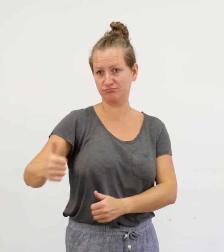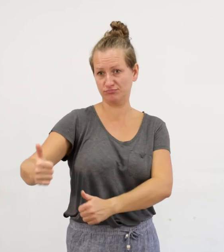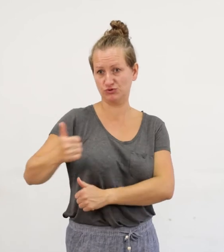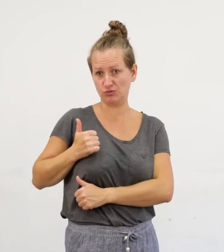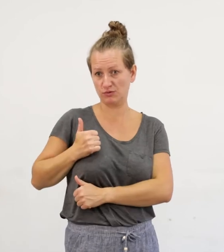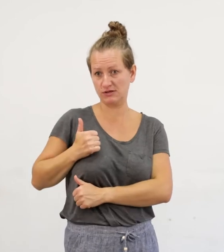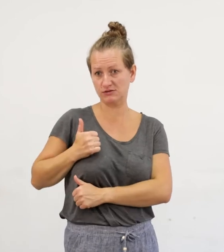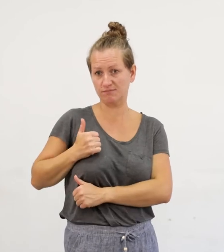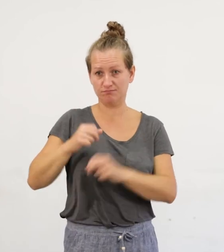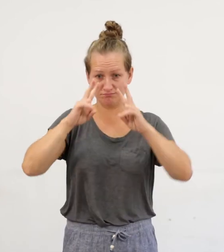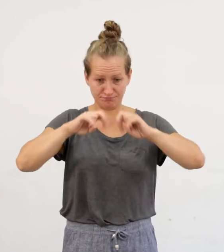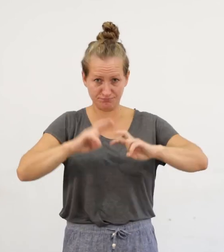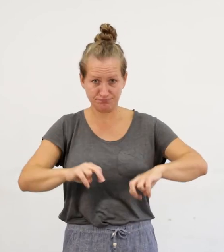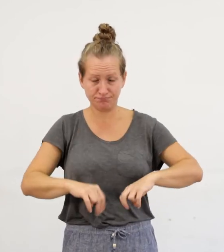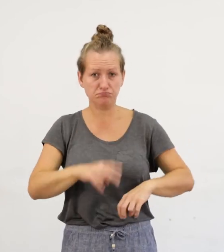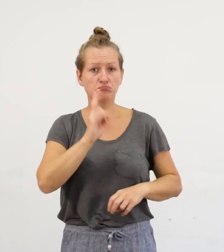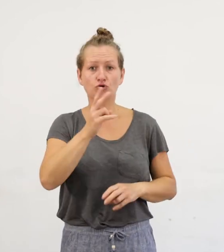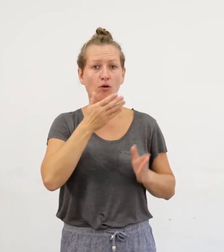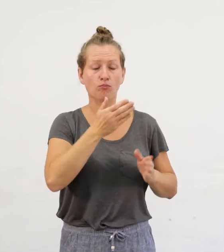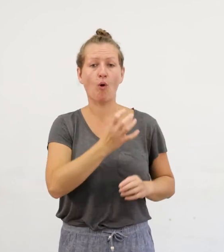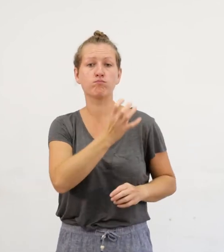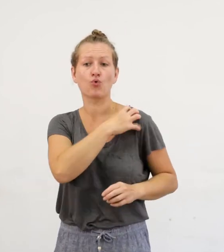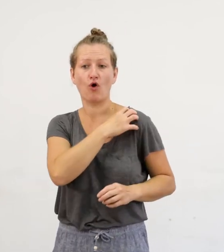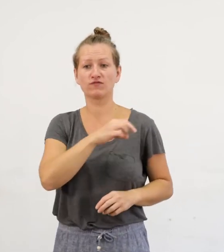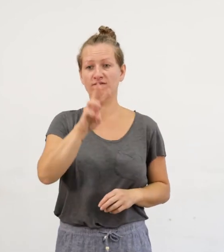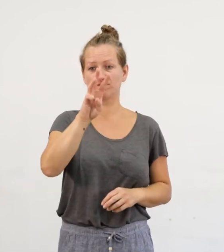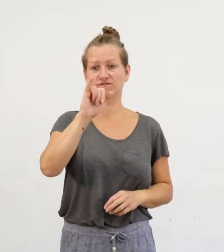Nad prawą kieszenią znajduje się naszywka mocowana